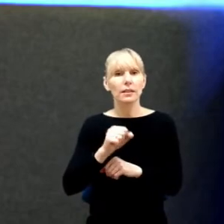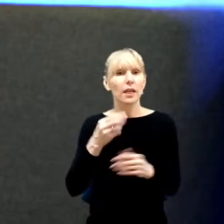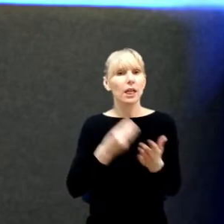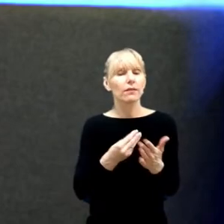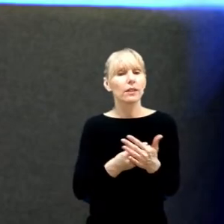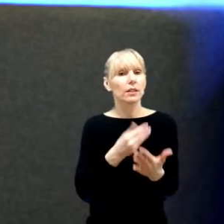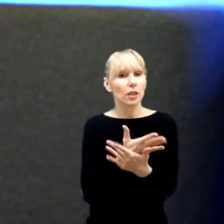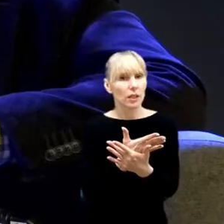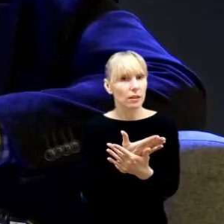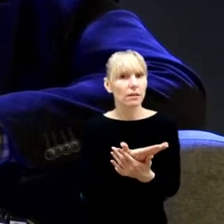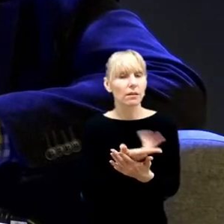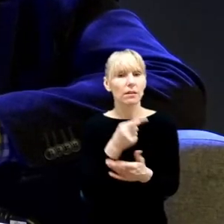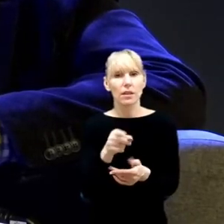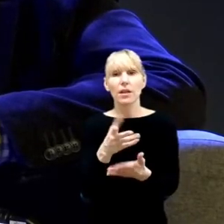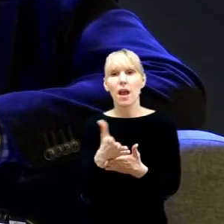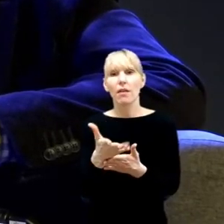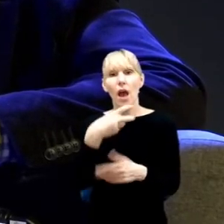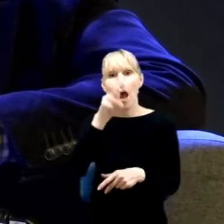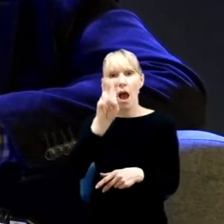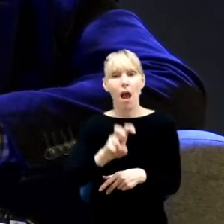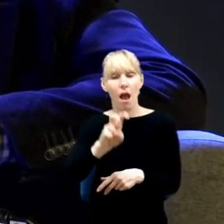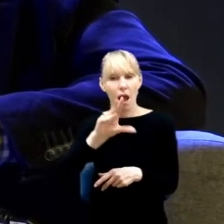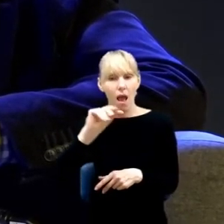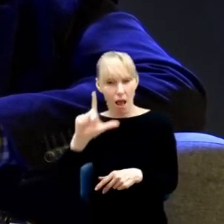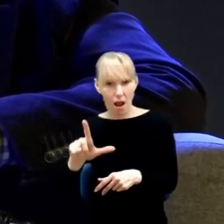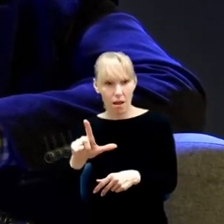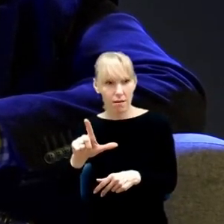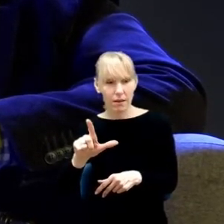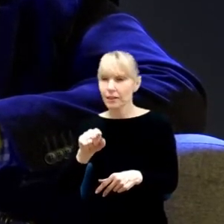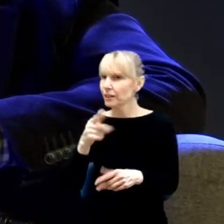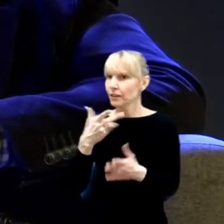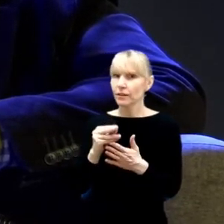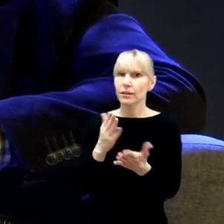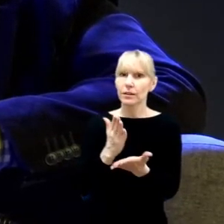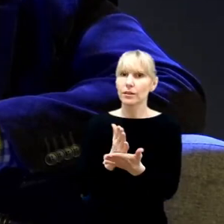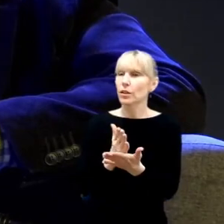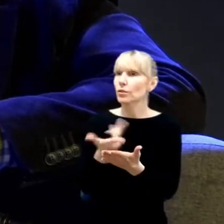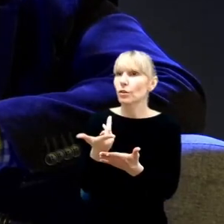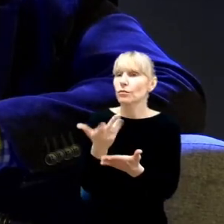To są prawdopodobnie inwestycje quasi mieszkaniowe, apartamentowce